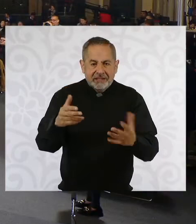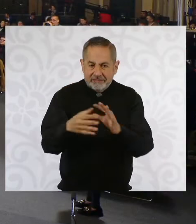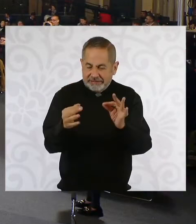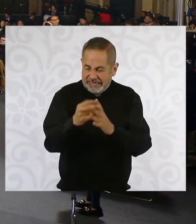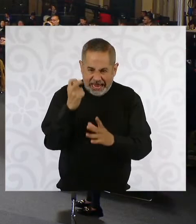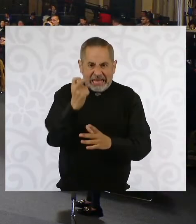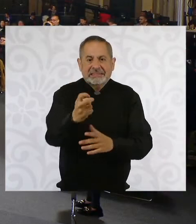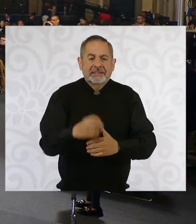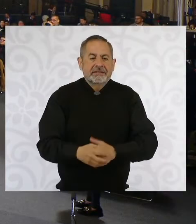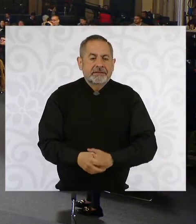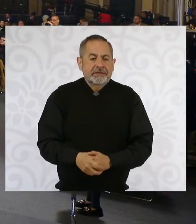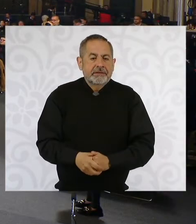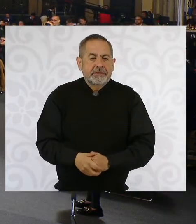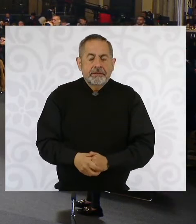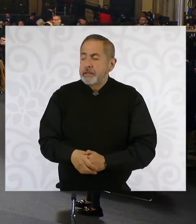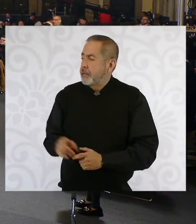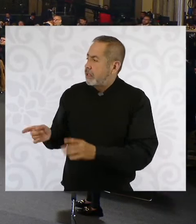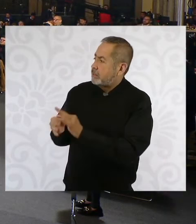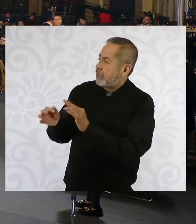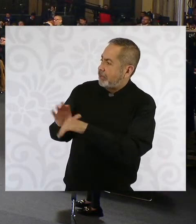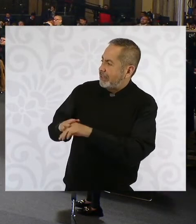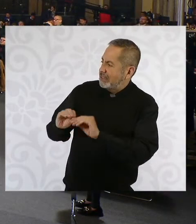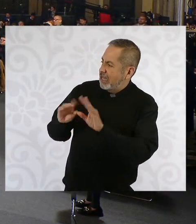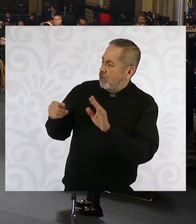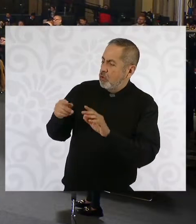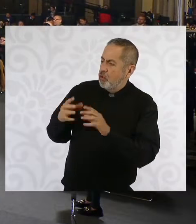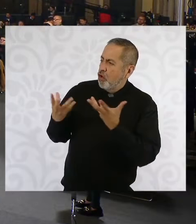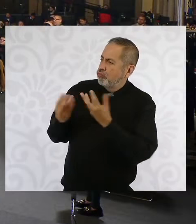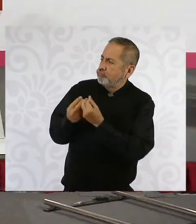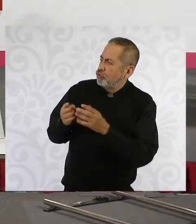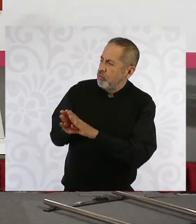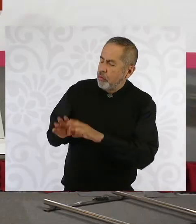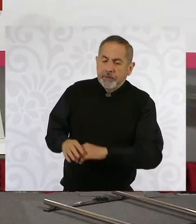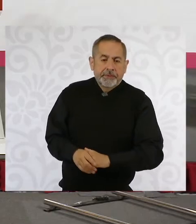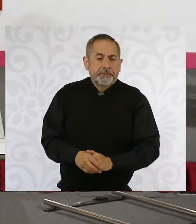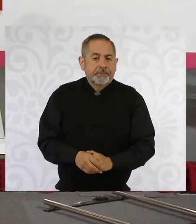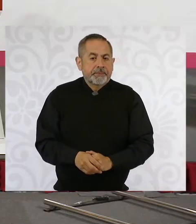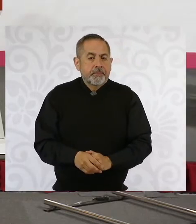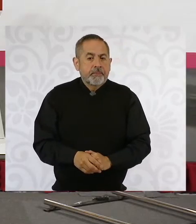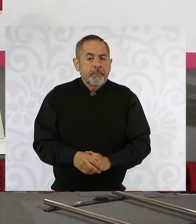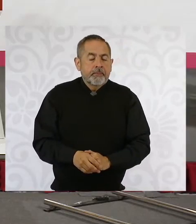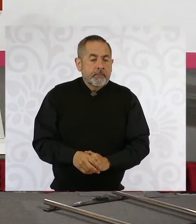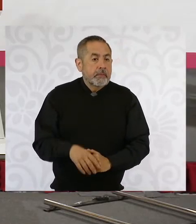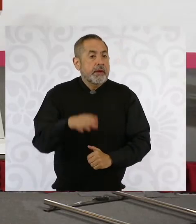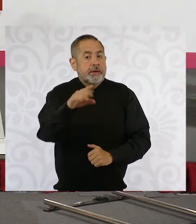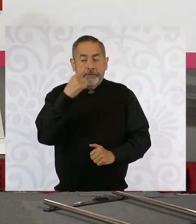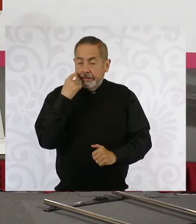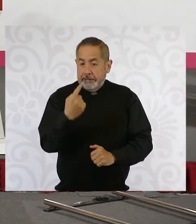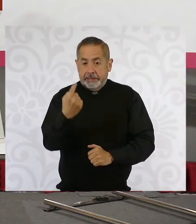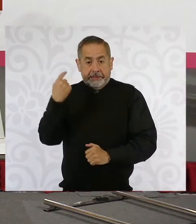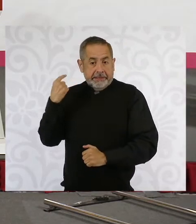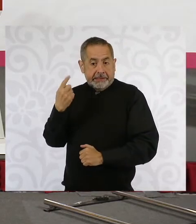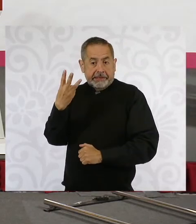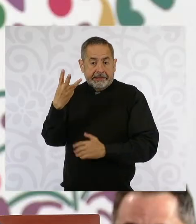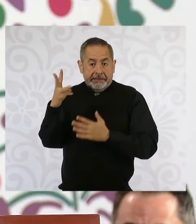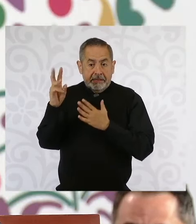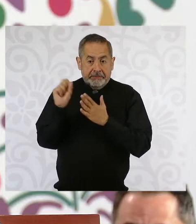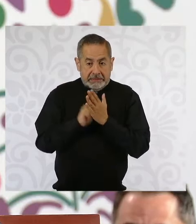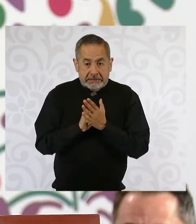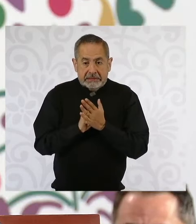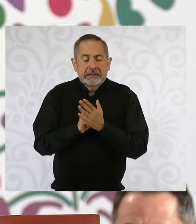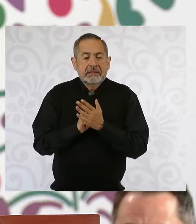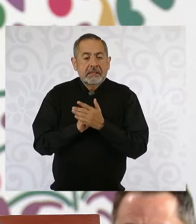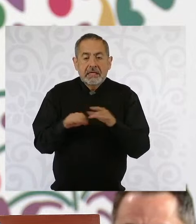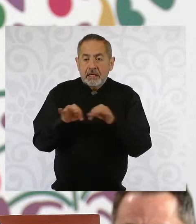del lo que hemos estado haciendo en los últimos TR meses ha sido trabajar con el politécnico